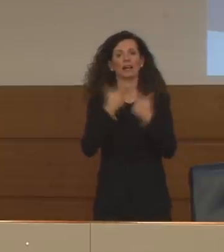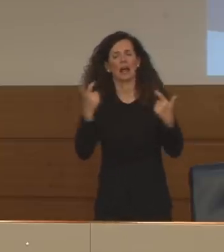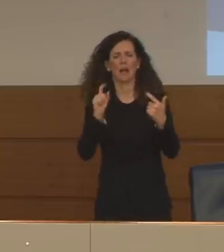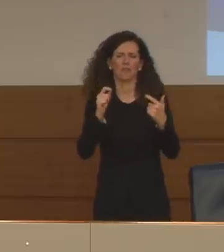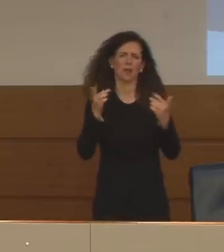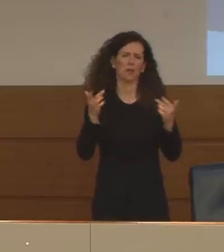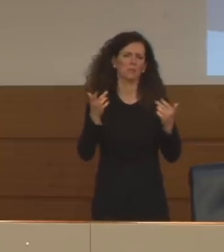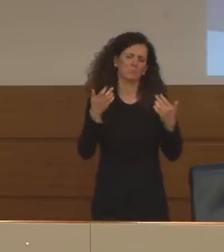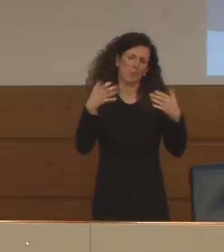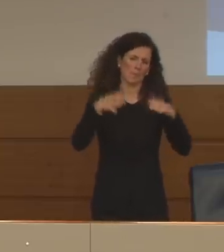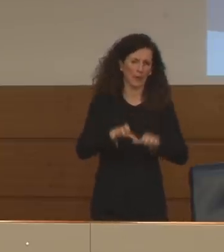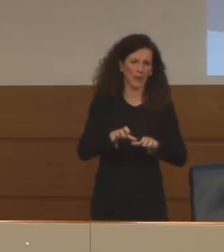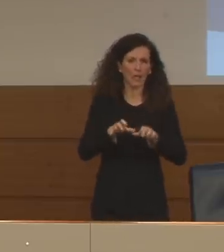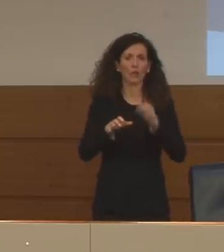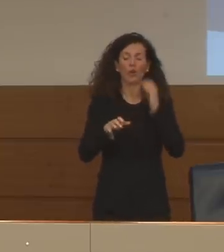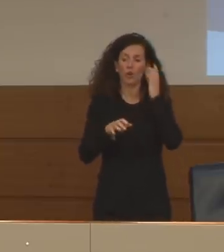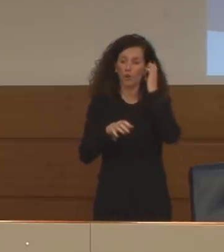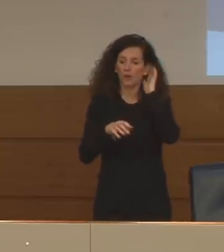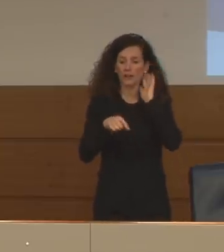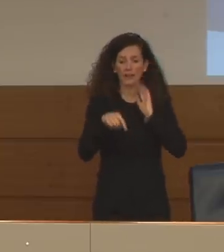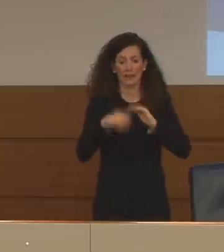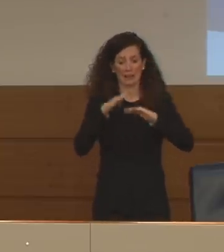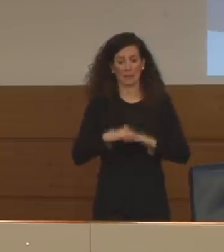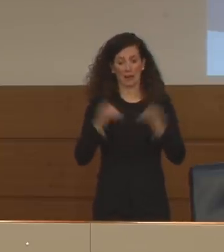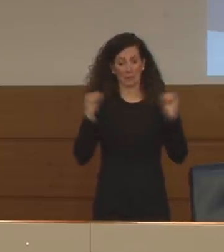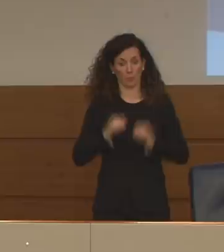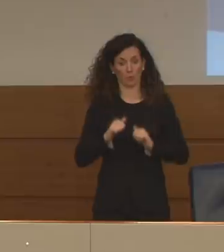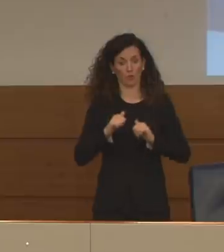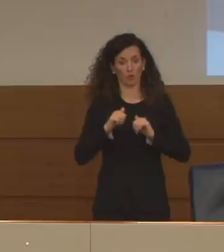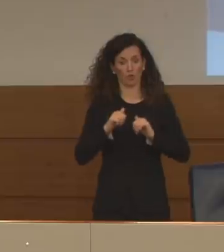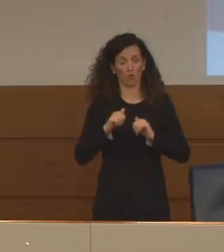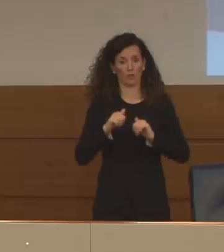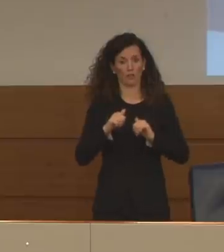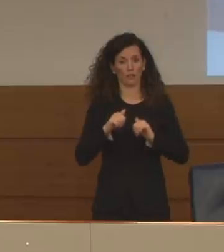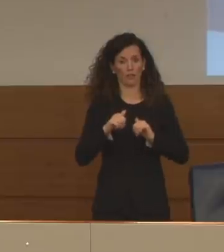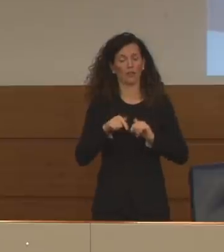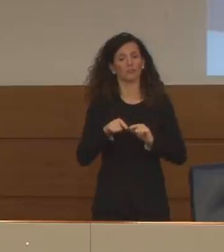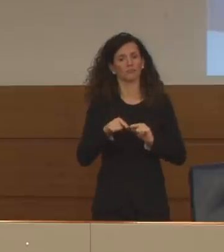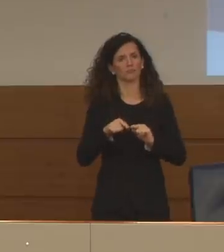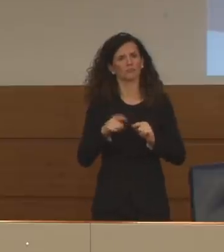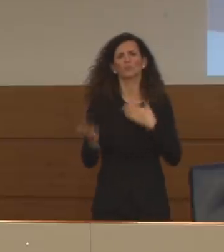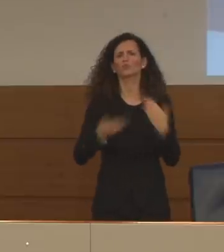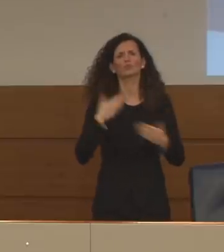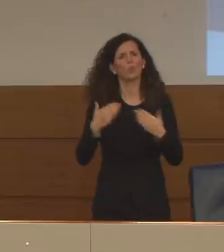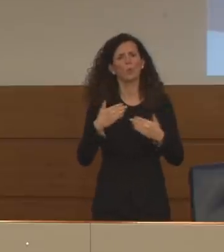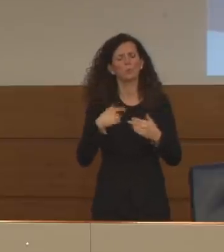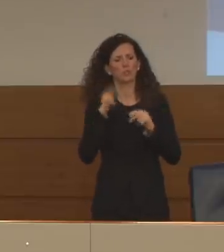l'immigrazione ha avuto sin da subito un atteggiamento di prevenzione, ha emanato